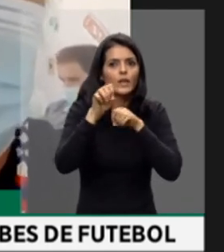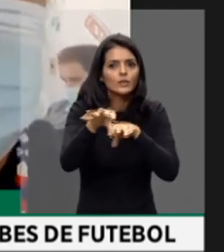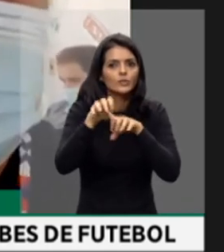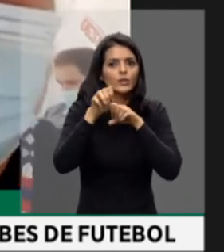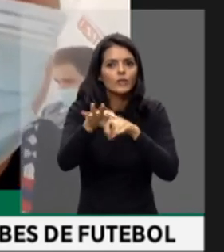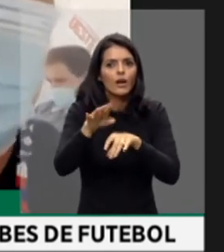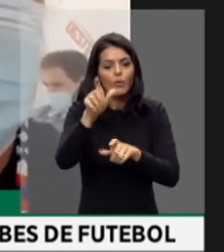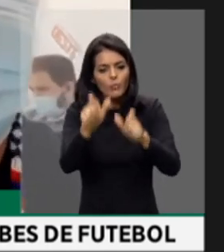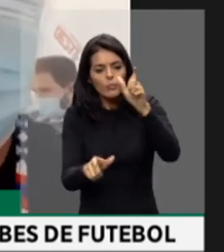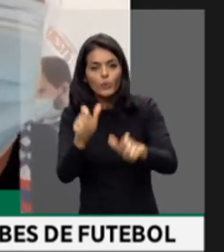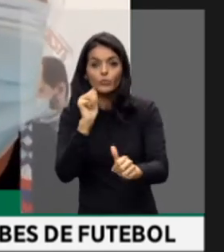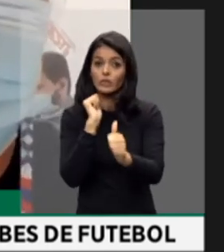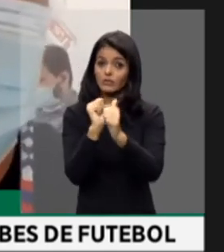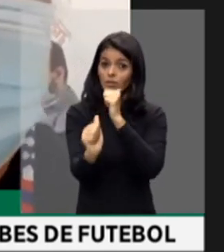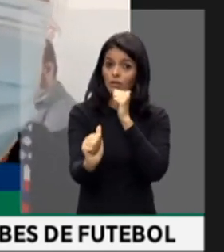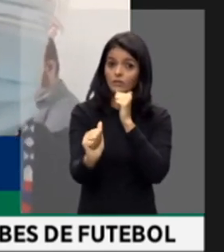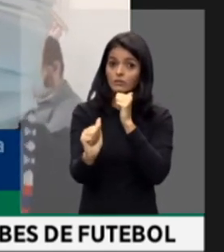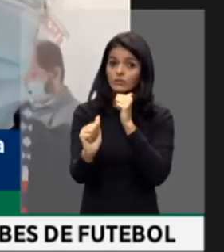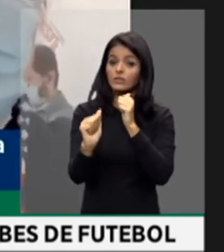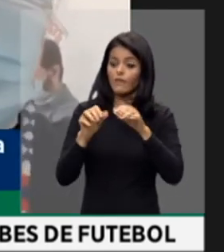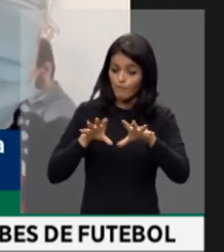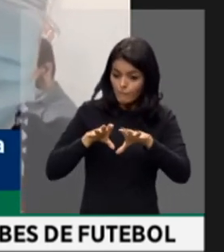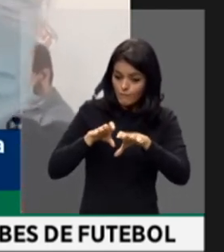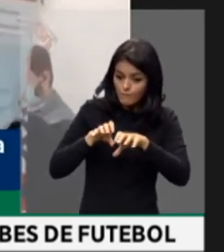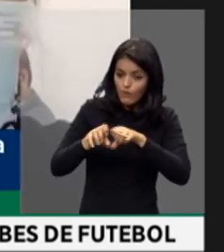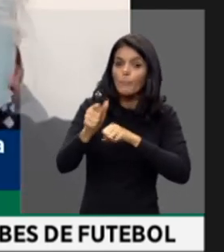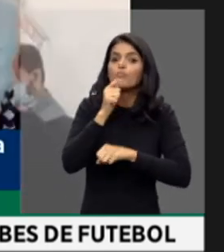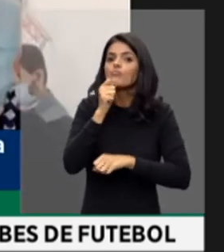VOTA O PV ?! COMO VOTA O VAI ORIENTAR SIM, SENHOR PRESIDENTE. NÓS QUEREMOS